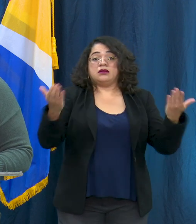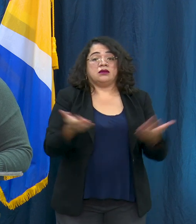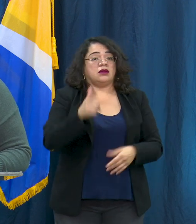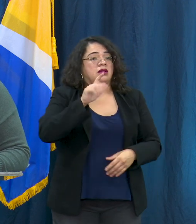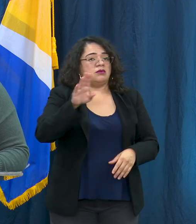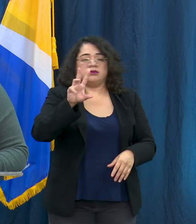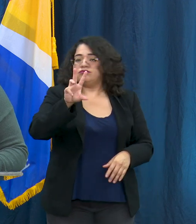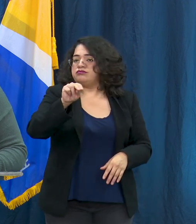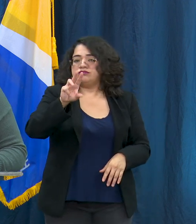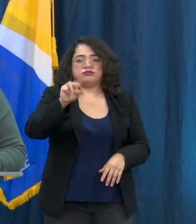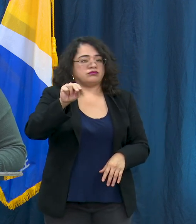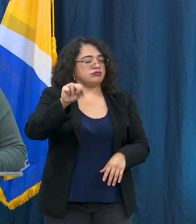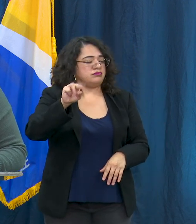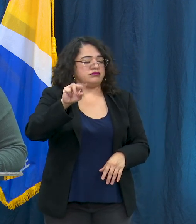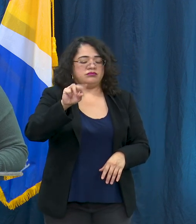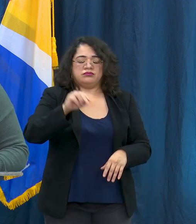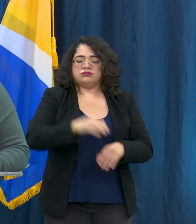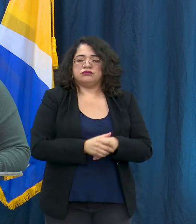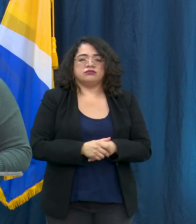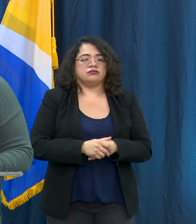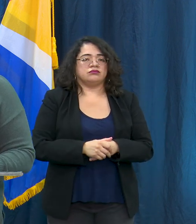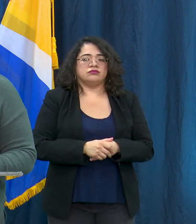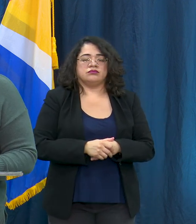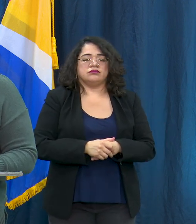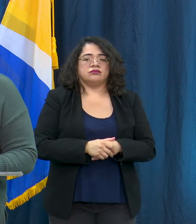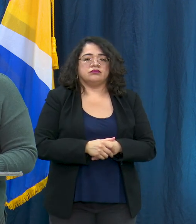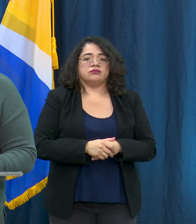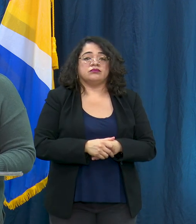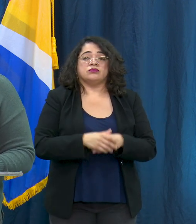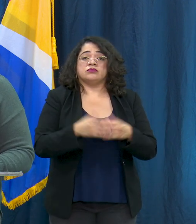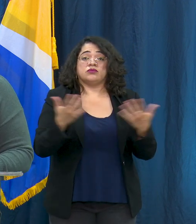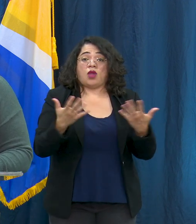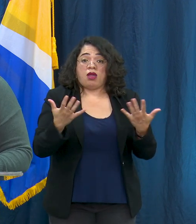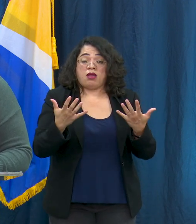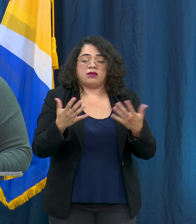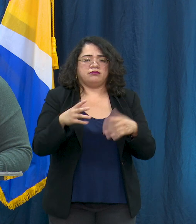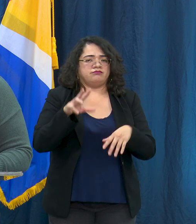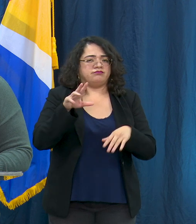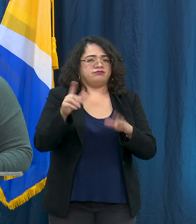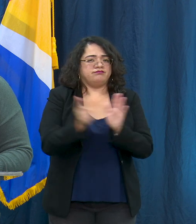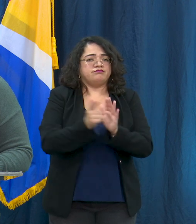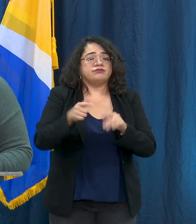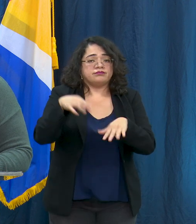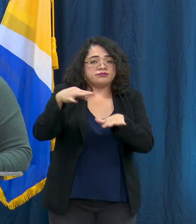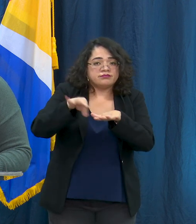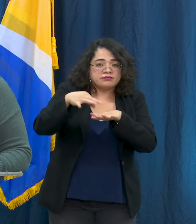siguientes los siguientes Empress's que son salons de una sallowness de Tata